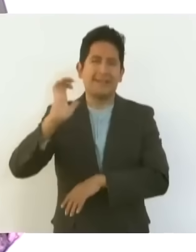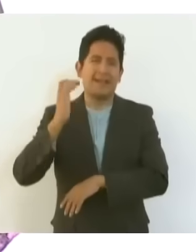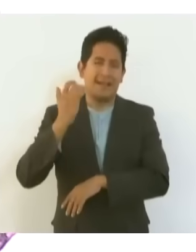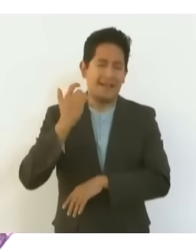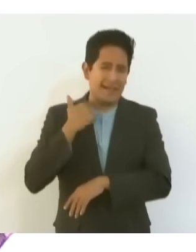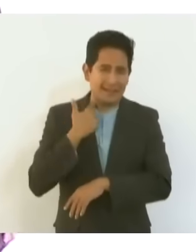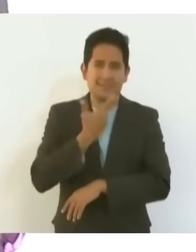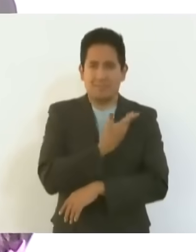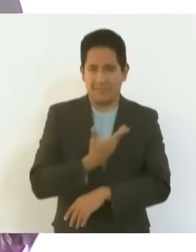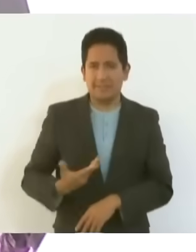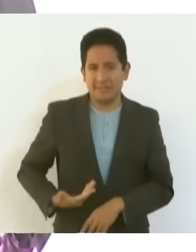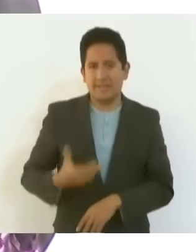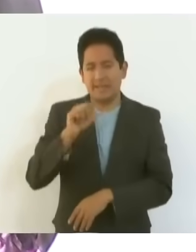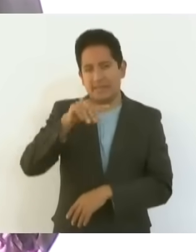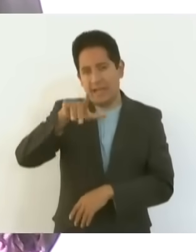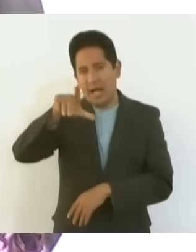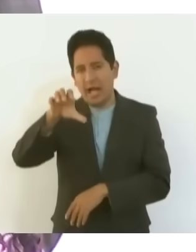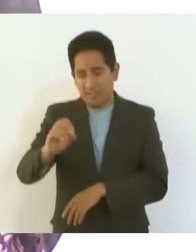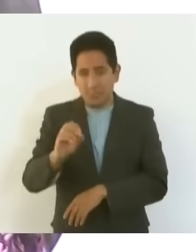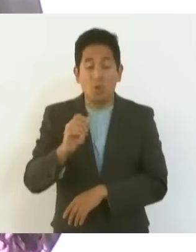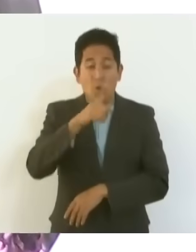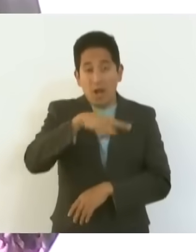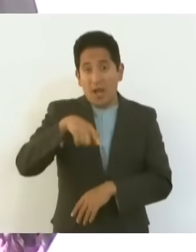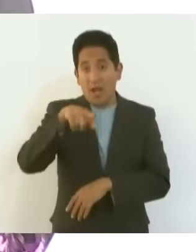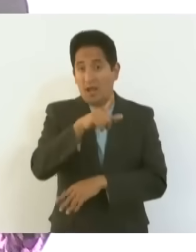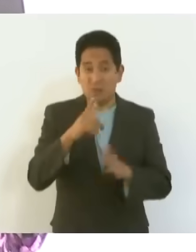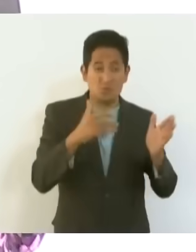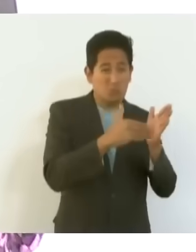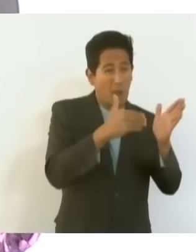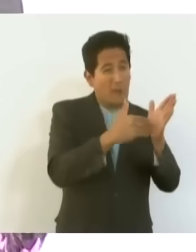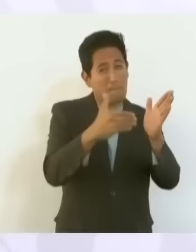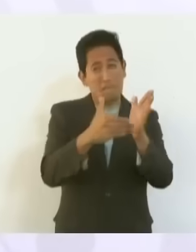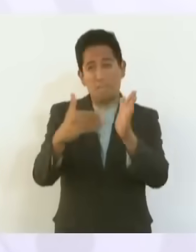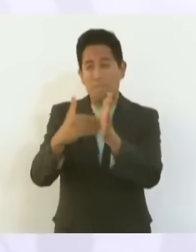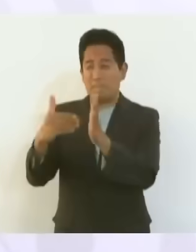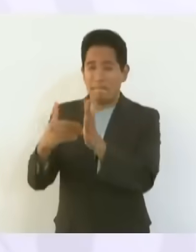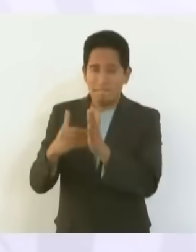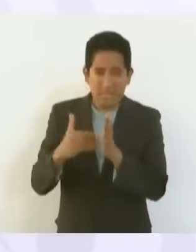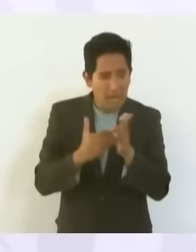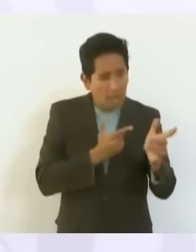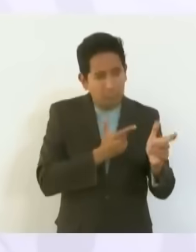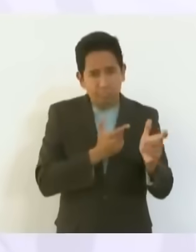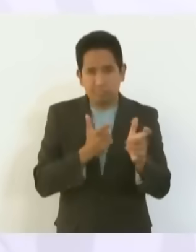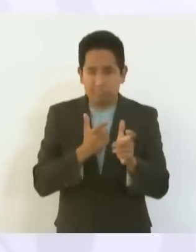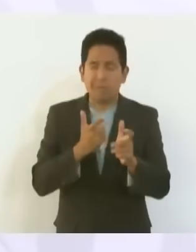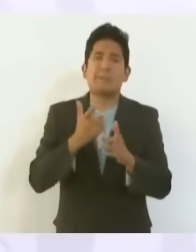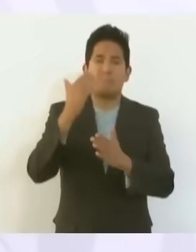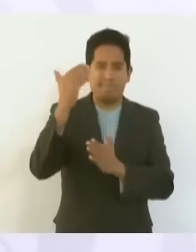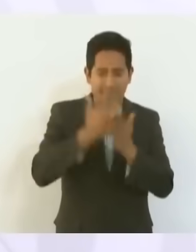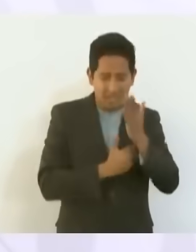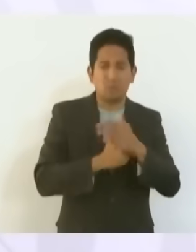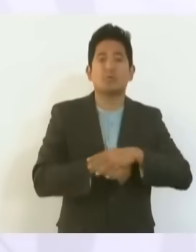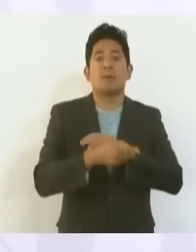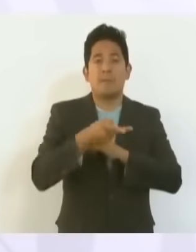disminuyeron cientos de miles de personas salieron de la pobreza. disminuyó la pobreza. Presidenta,